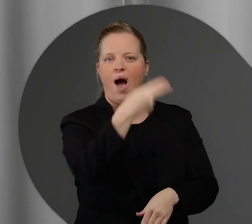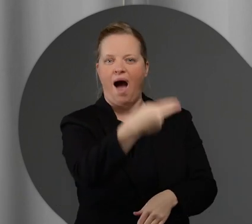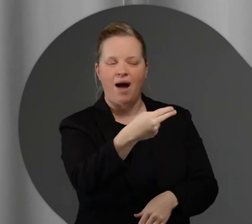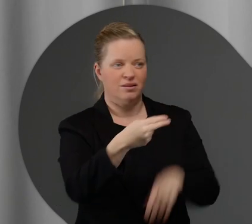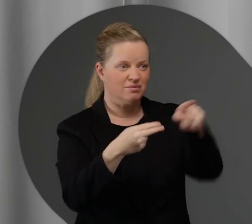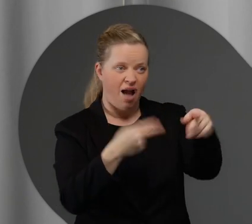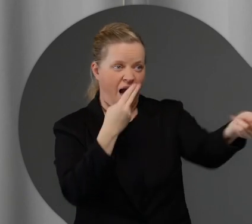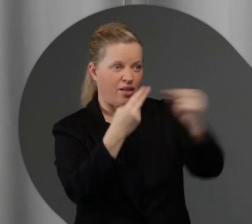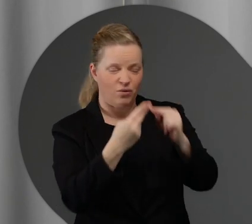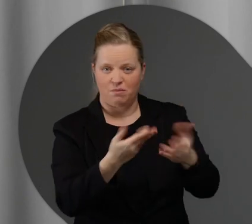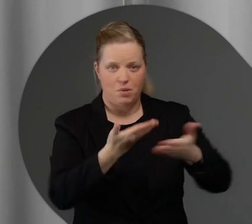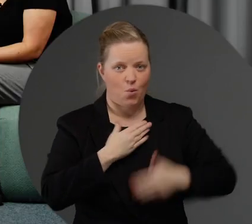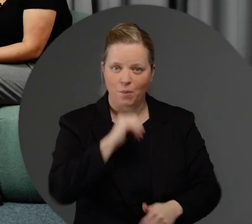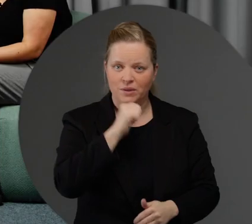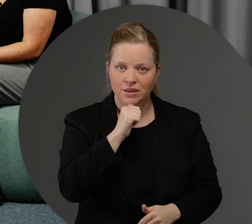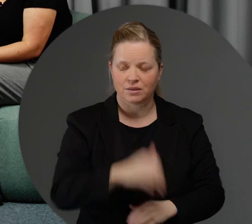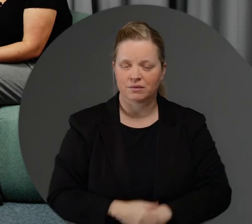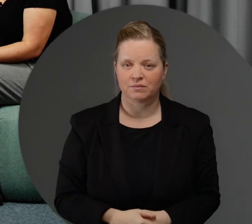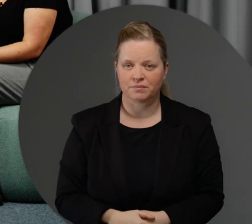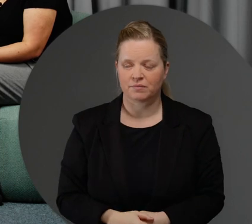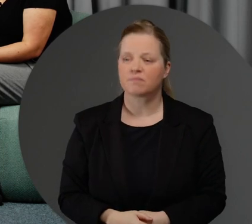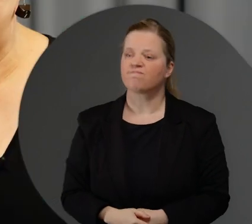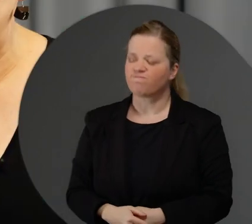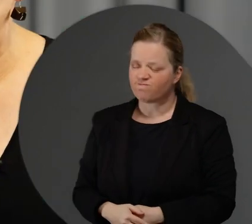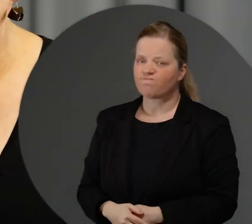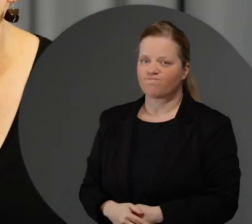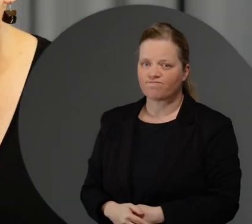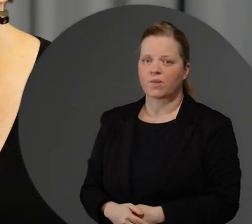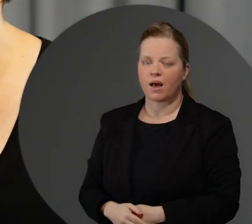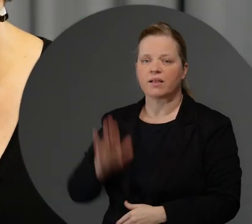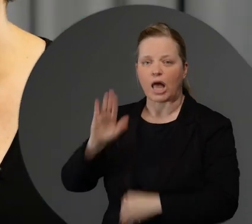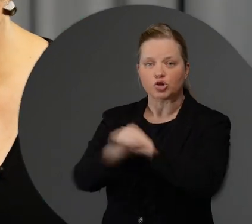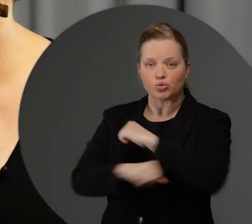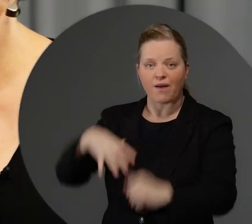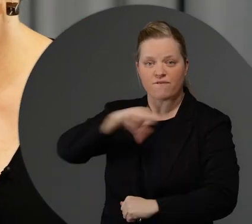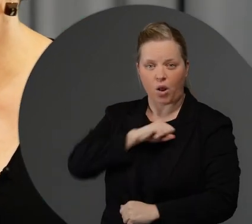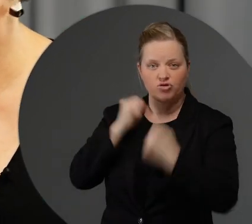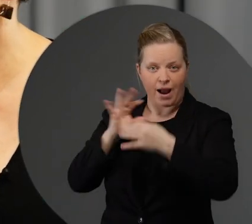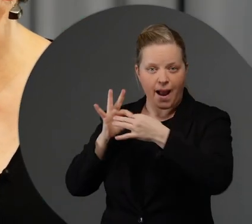weil man dort einfach keine Antworten erhalten wird. Das heißt, dass dein Studienerfolg auch davon abhängt,